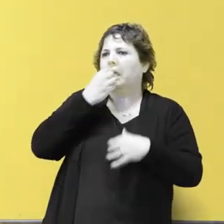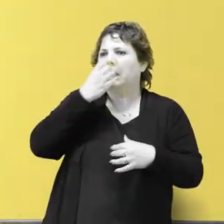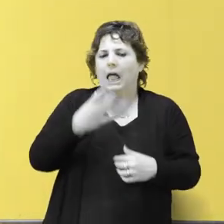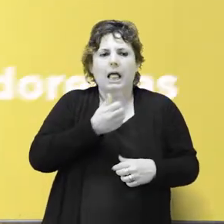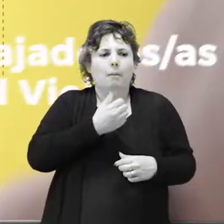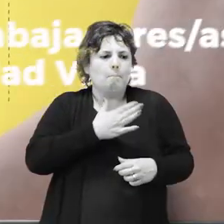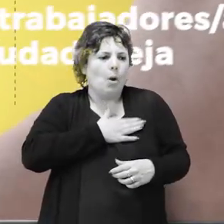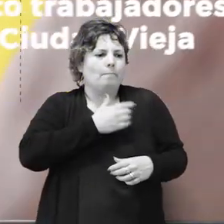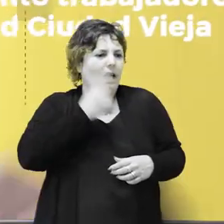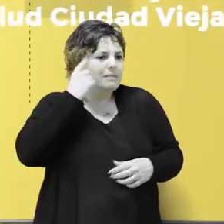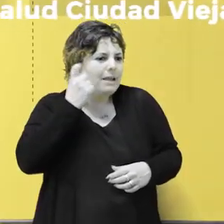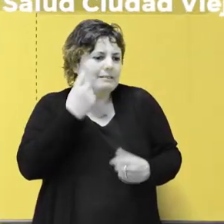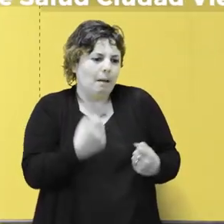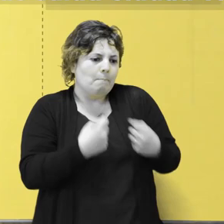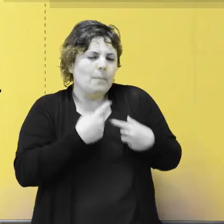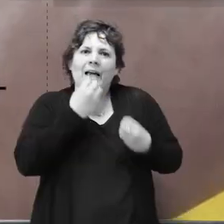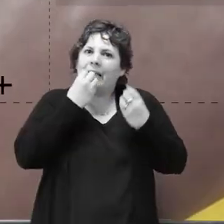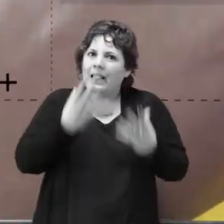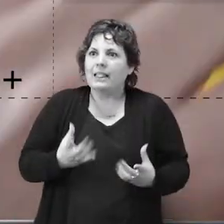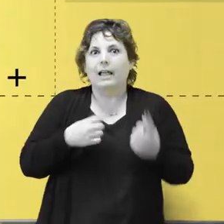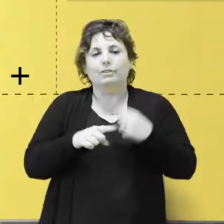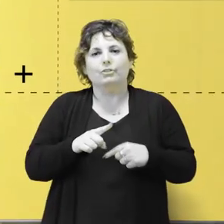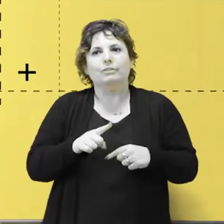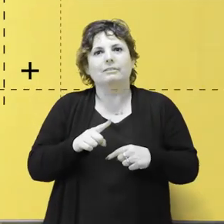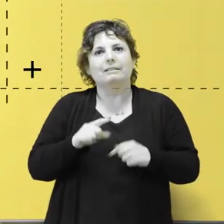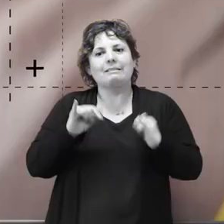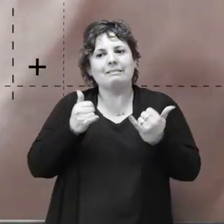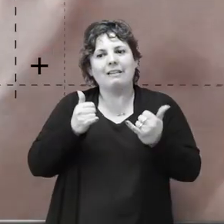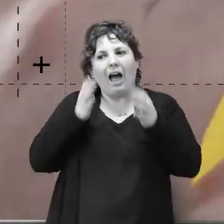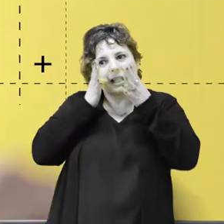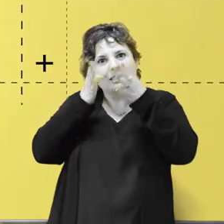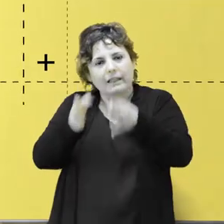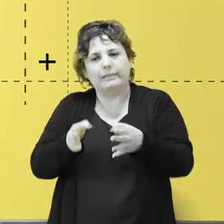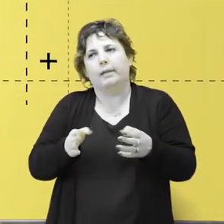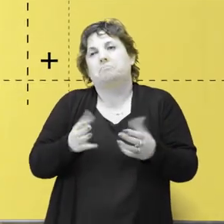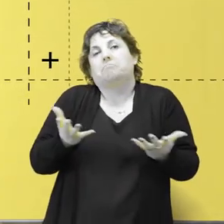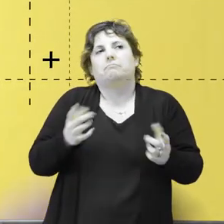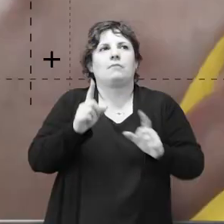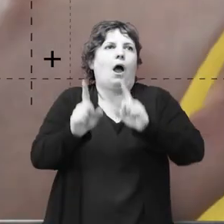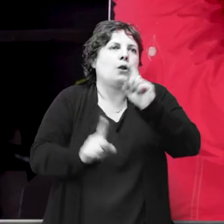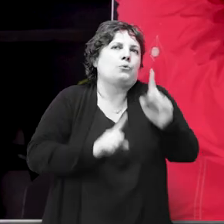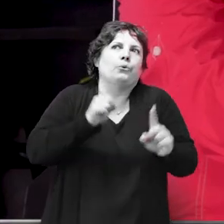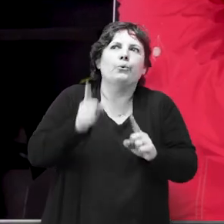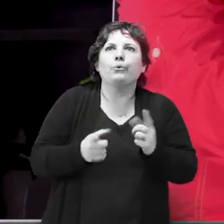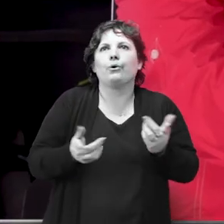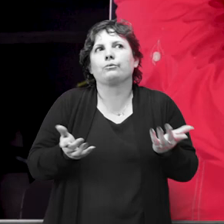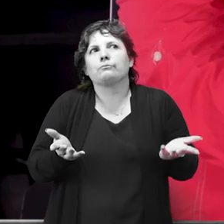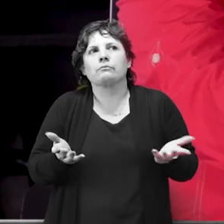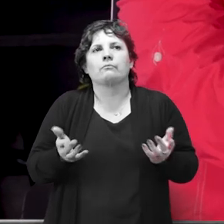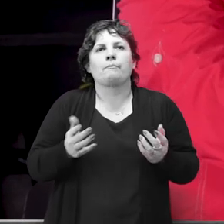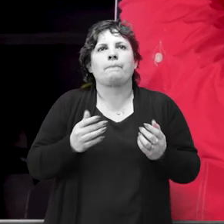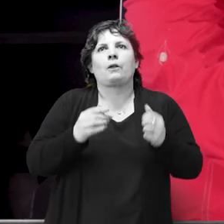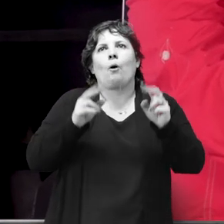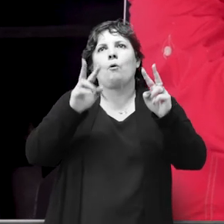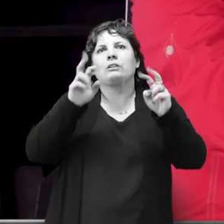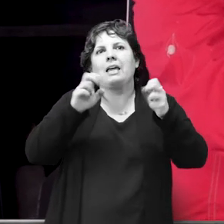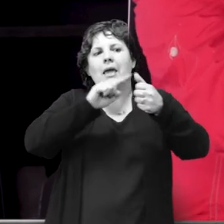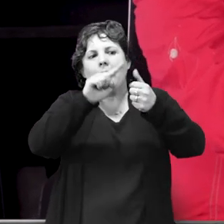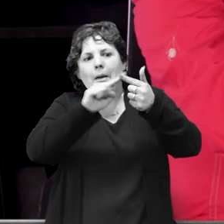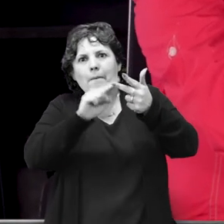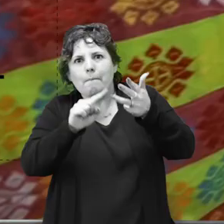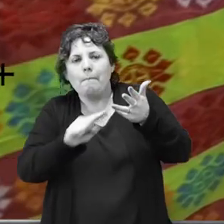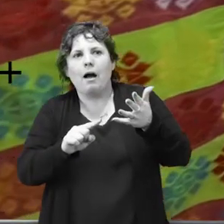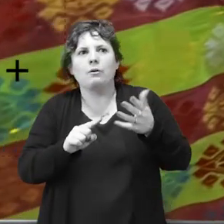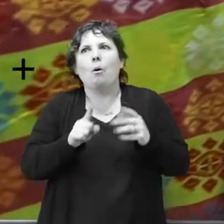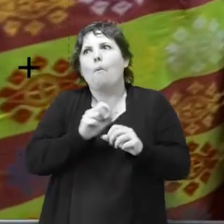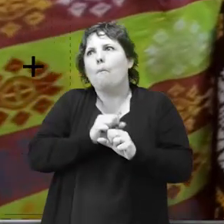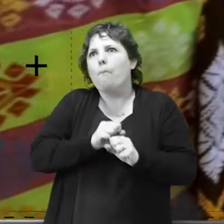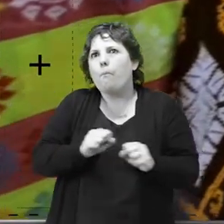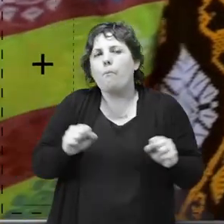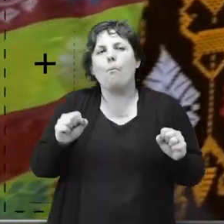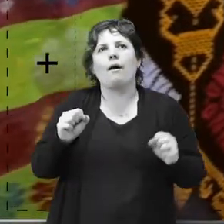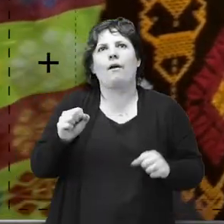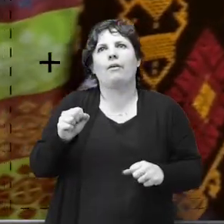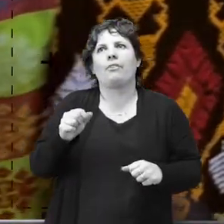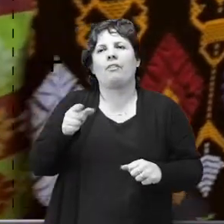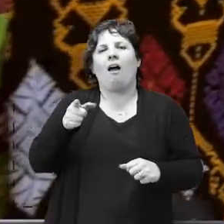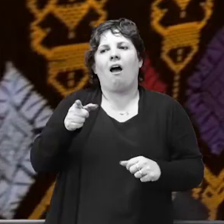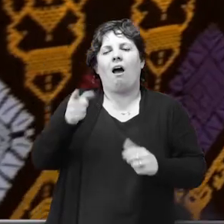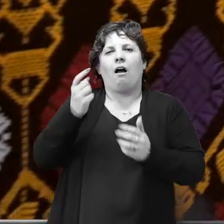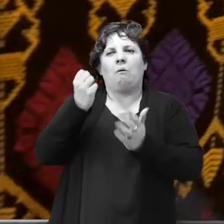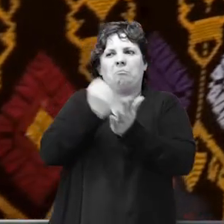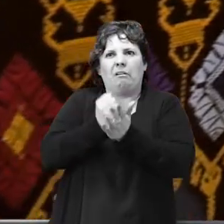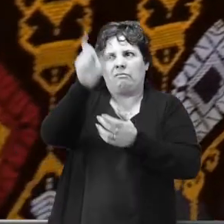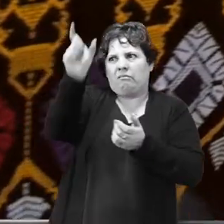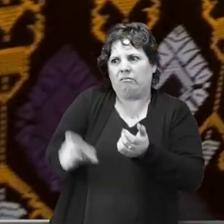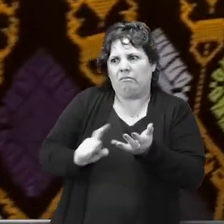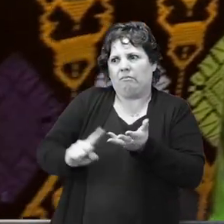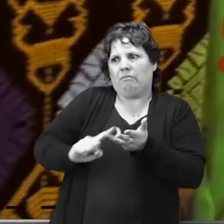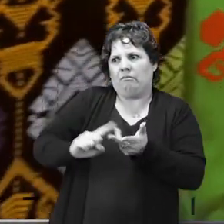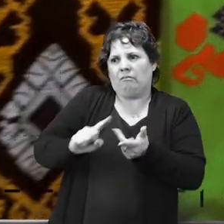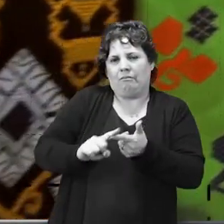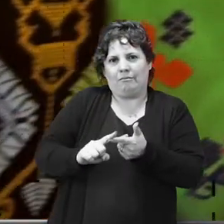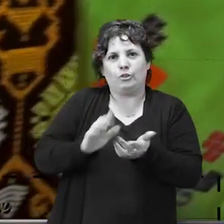y trabajar sobre los marcadores que puedan llevar a estigmatizaciones a la población migrante